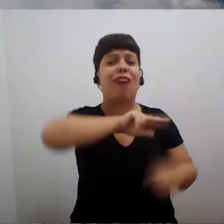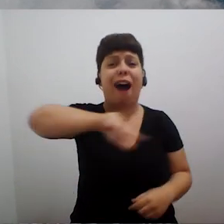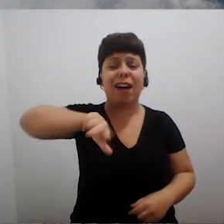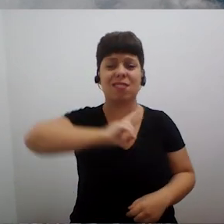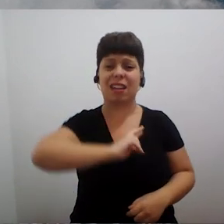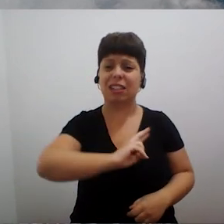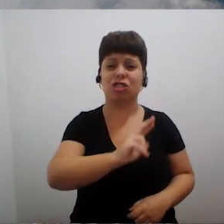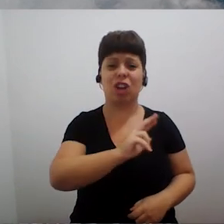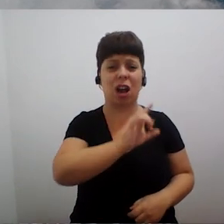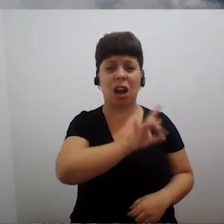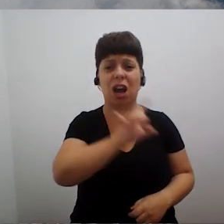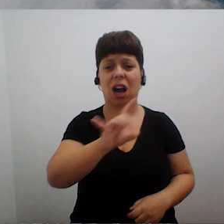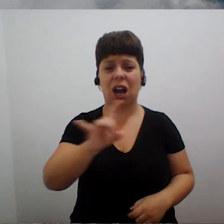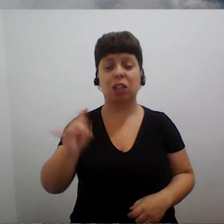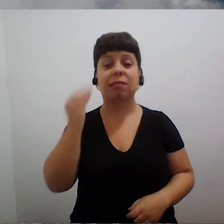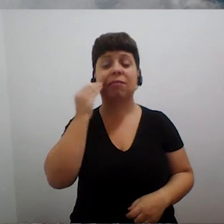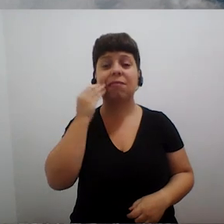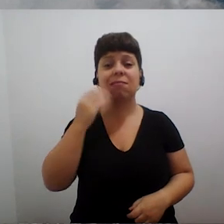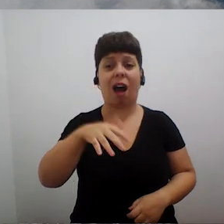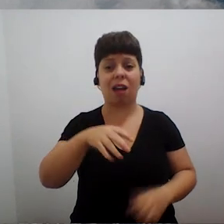tradições religiosas que criaram um ambiente de diálogo,